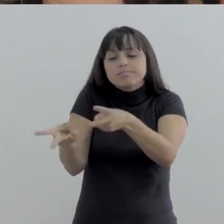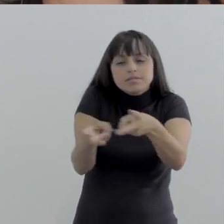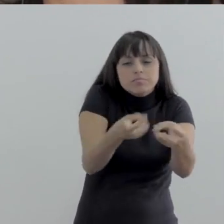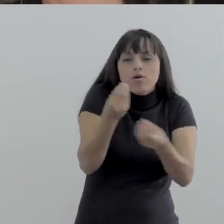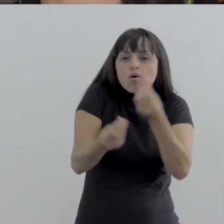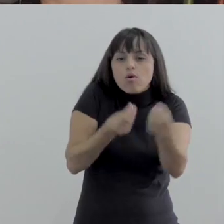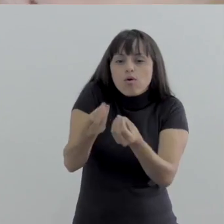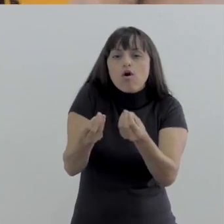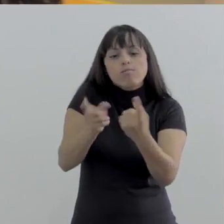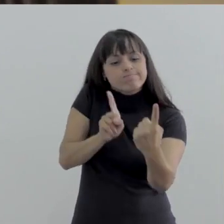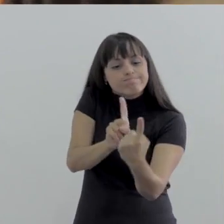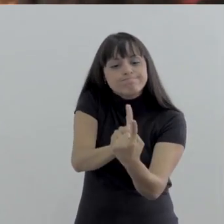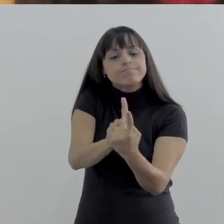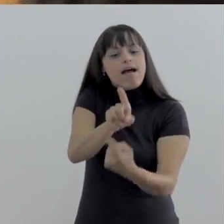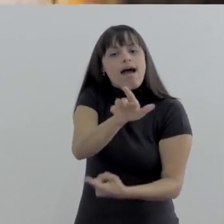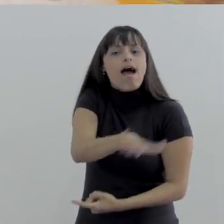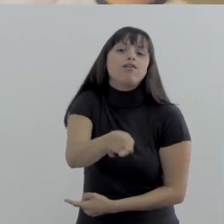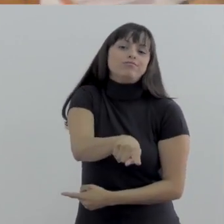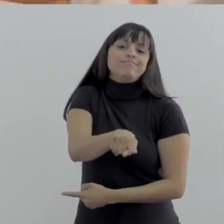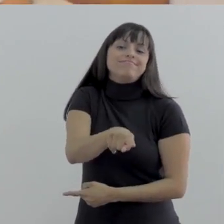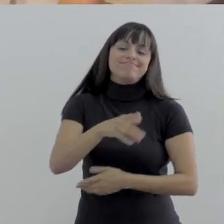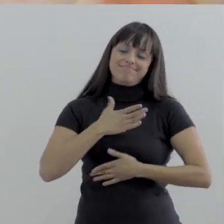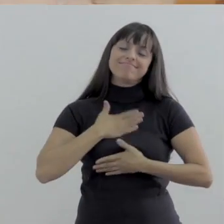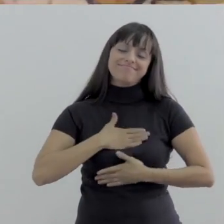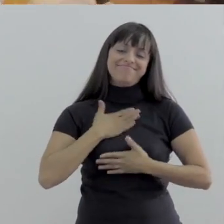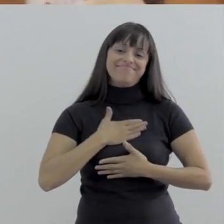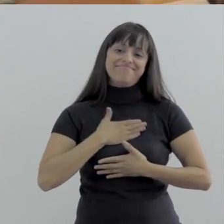eu vou acessar aquela pessoa, pra mim, foi uma satisfação.